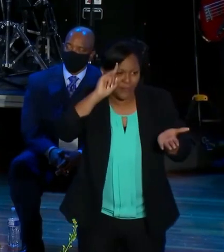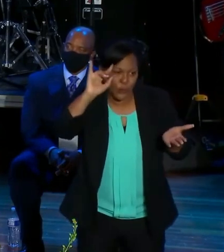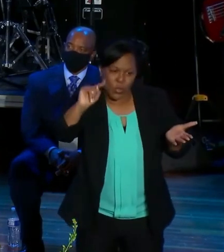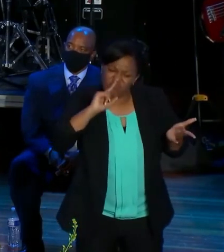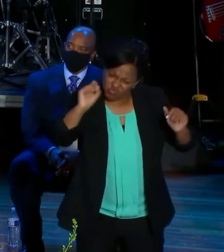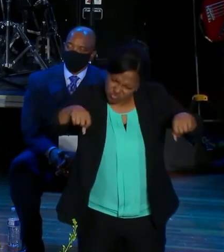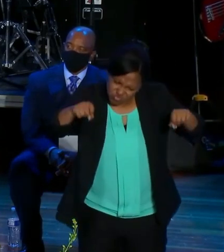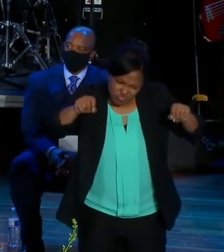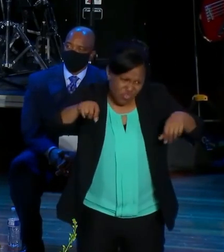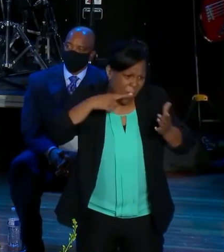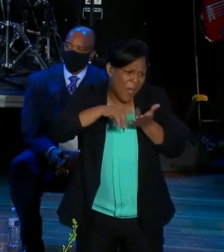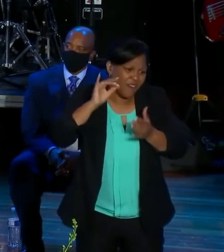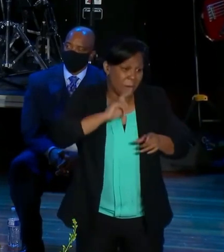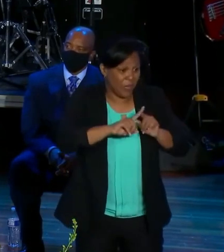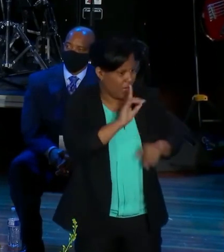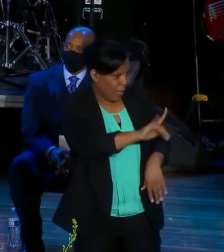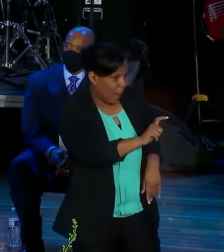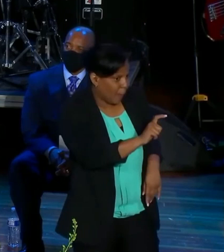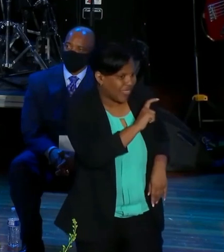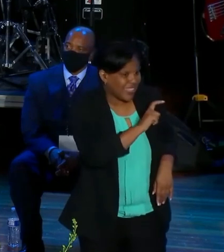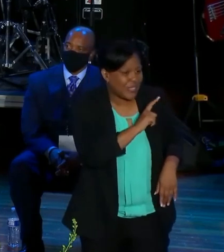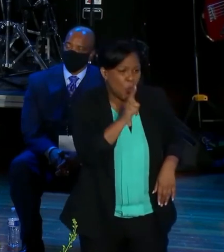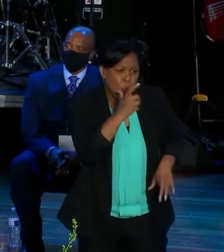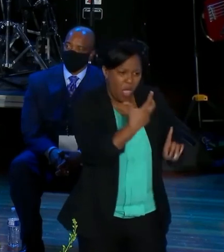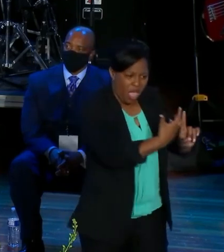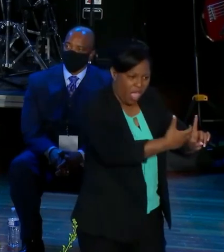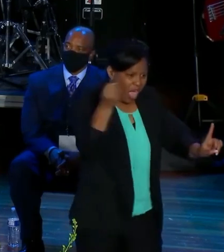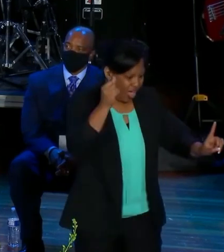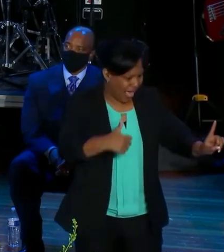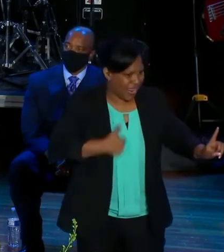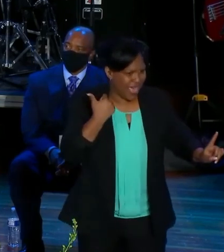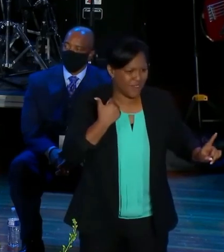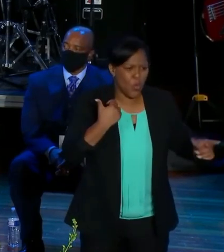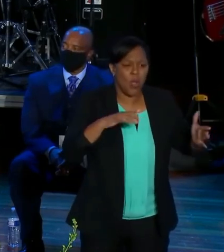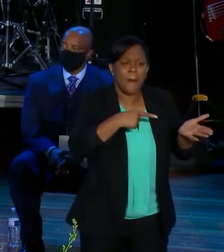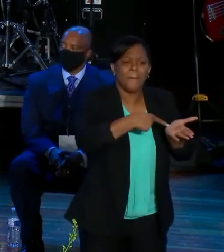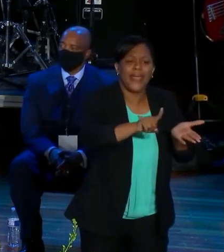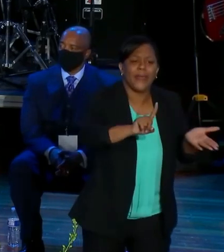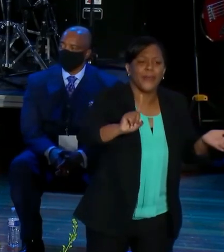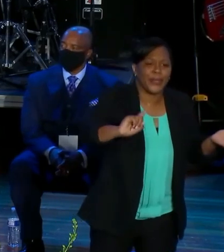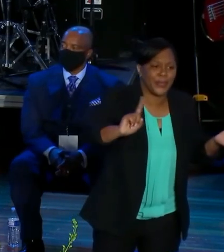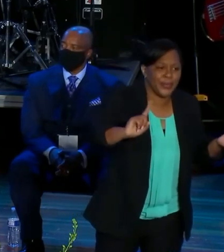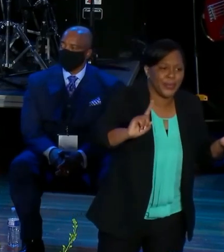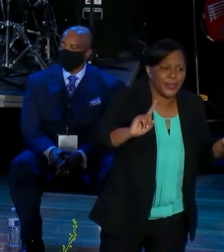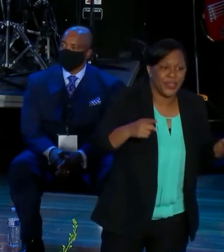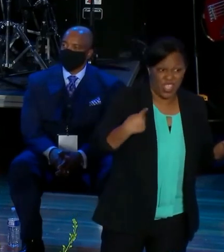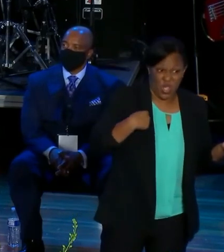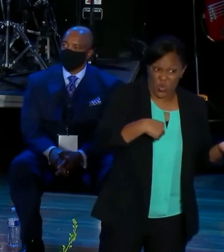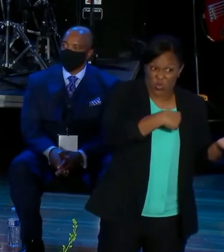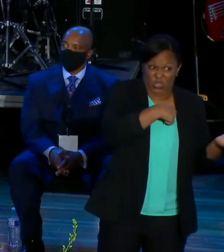Vi har inga problem att avvisa våldet, hr. guvernör, vi har inga problem att avvisa stöld , hr. borgmästare